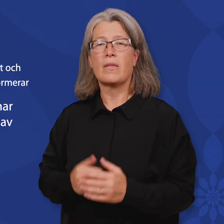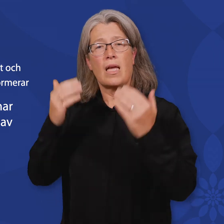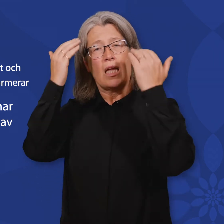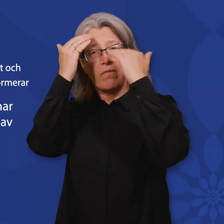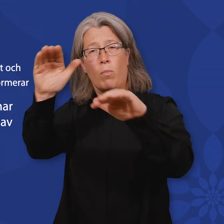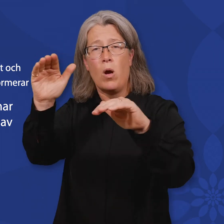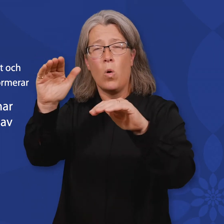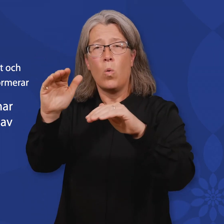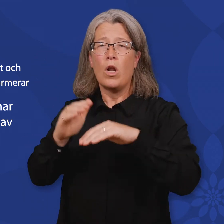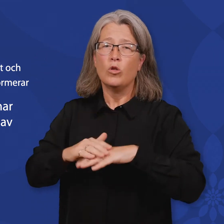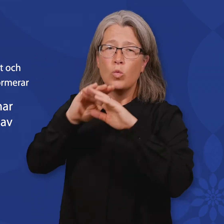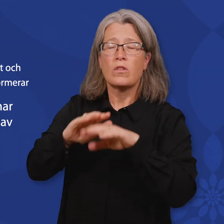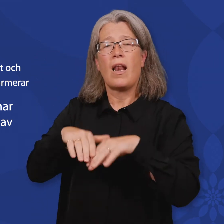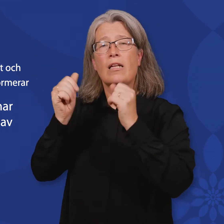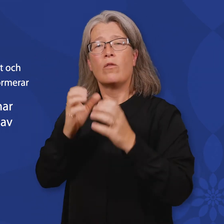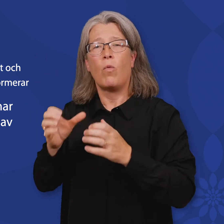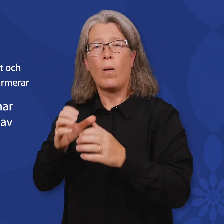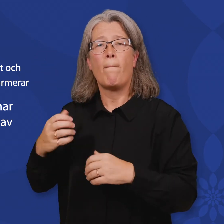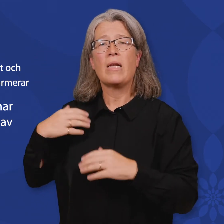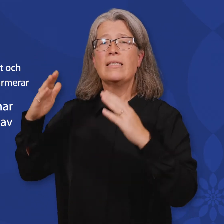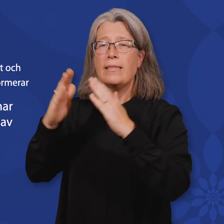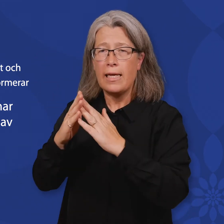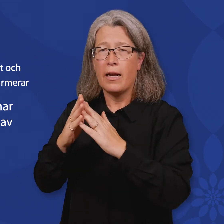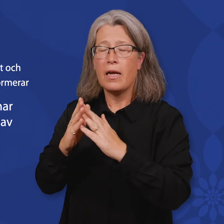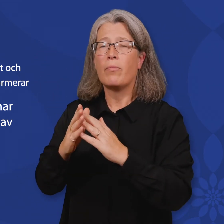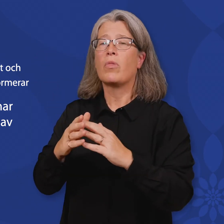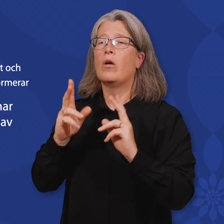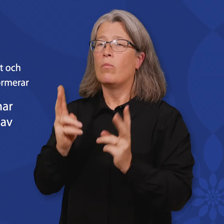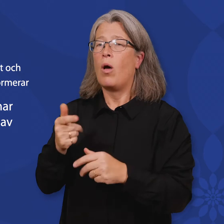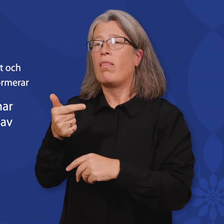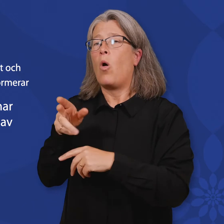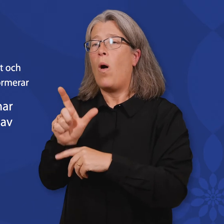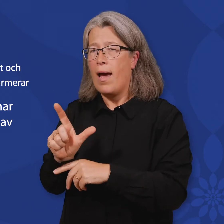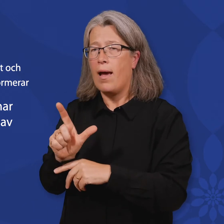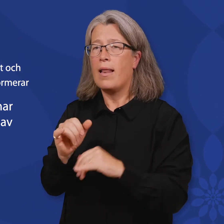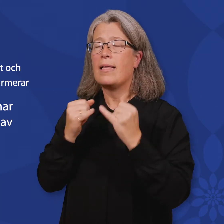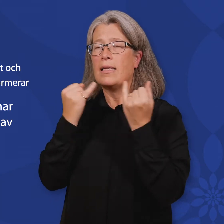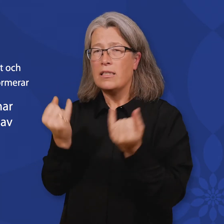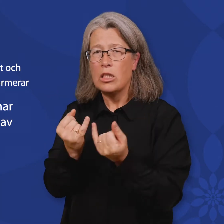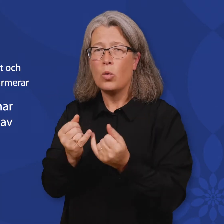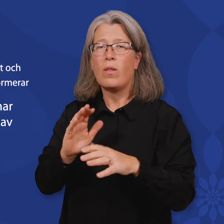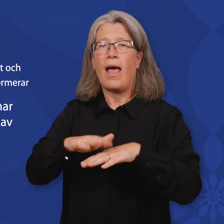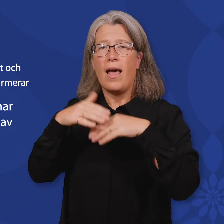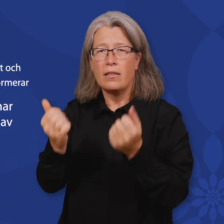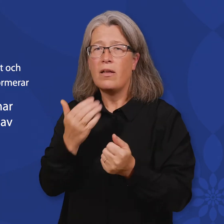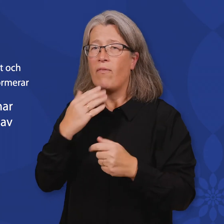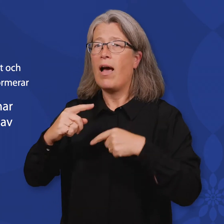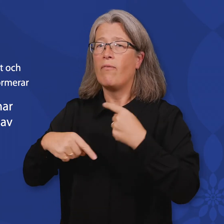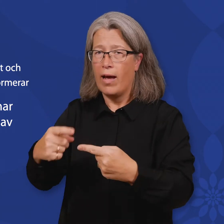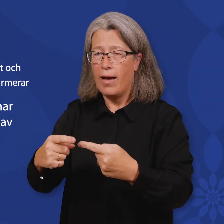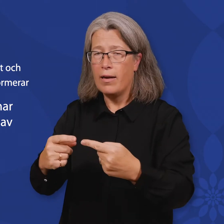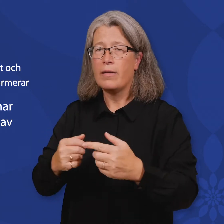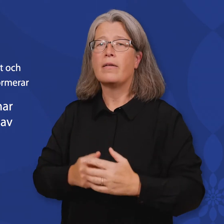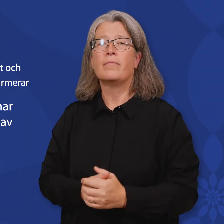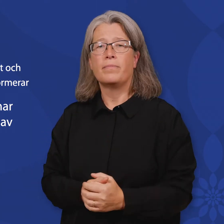Social- och hälsovårdsministeriet och Institutet för hälsa och välfärd informerar (25.2.2021):